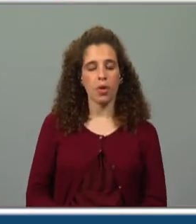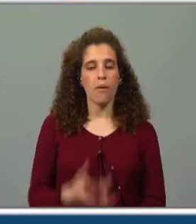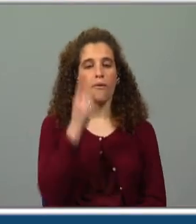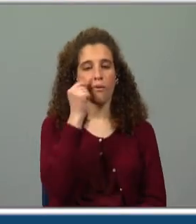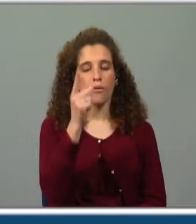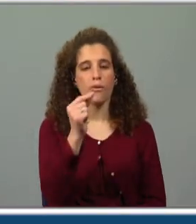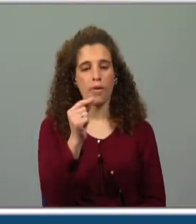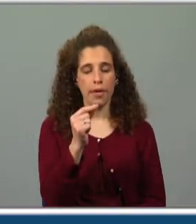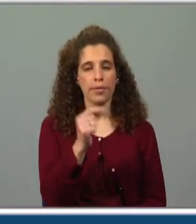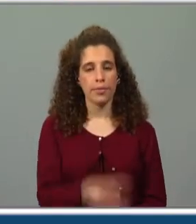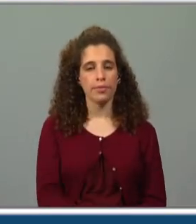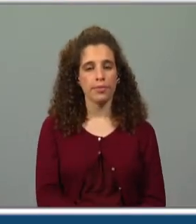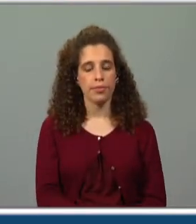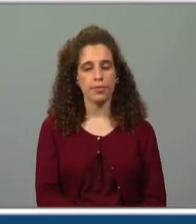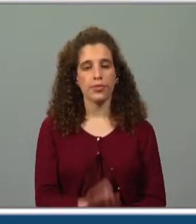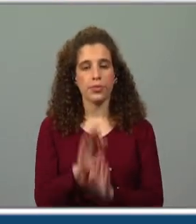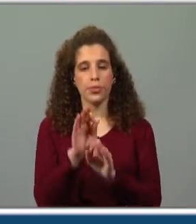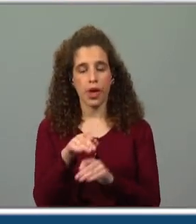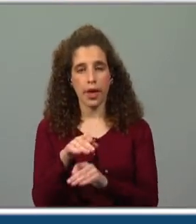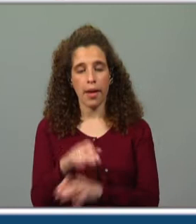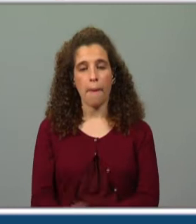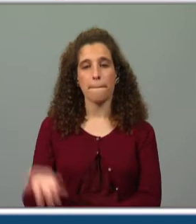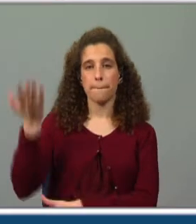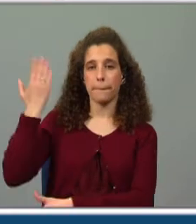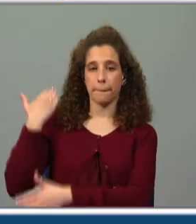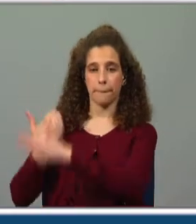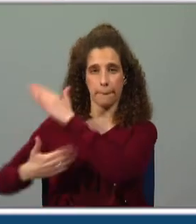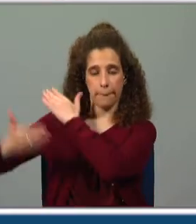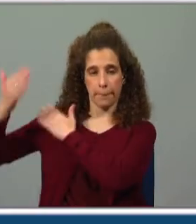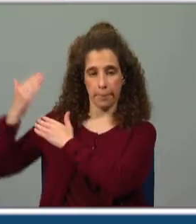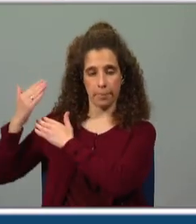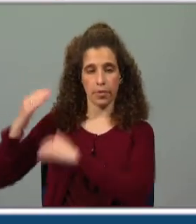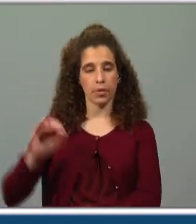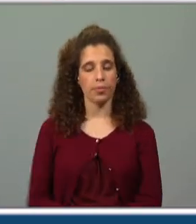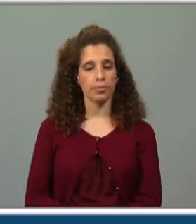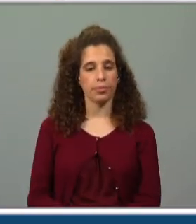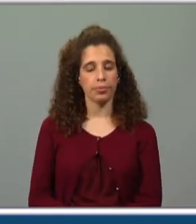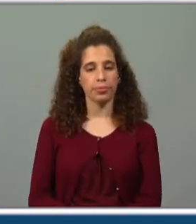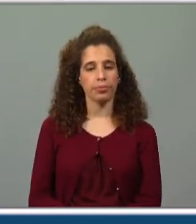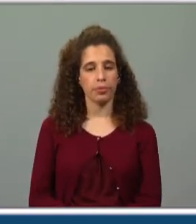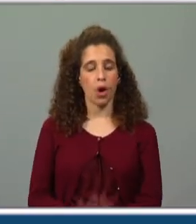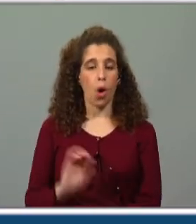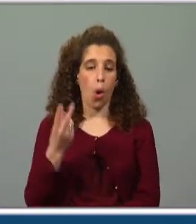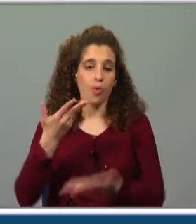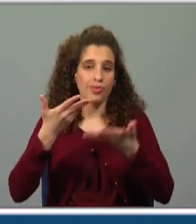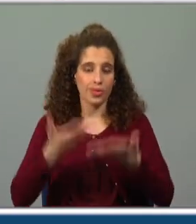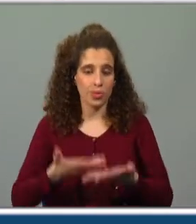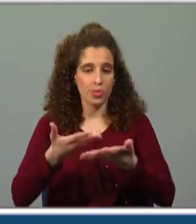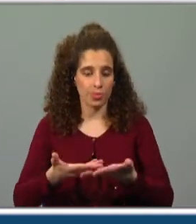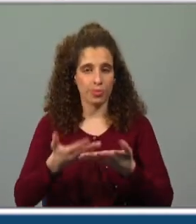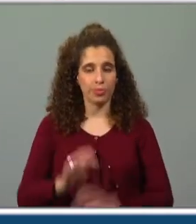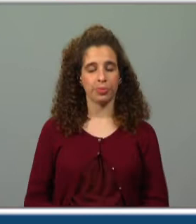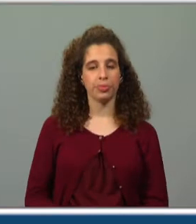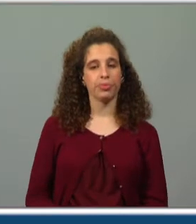banheiros são conjugados no pretérito imperfeito o no presente do indicativo é 浴室用過去時連體不完美或現在時是